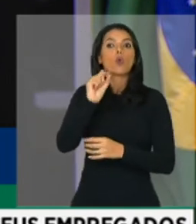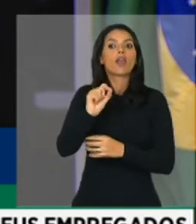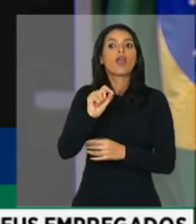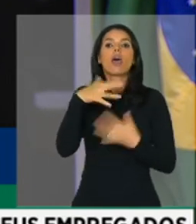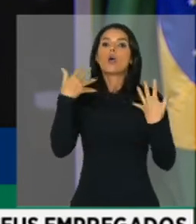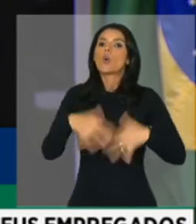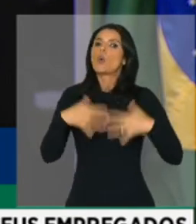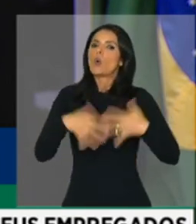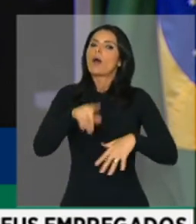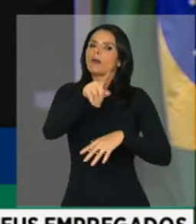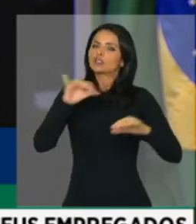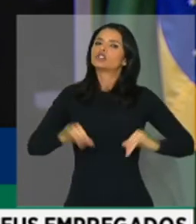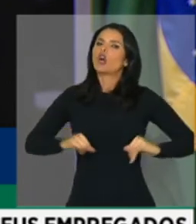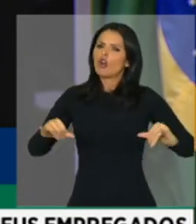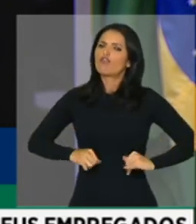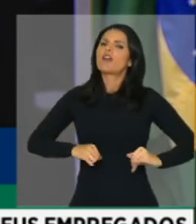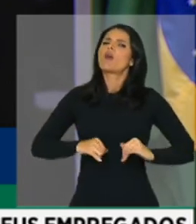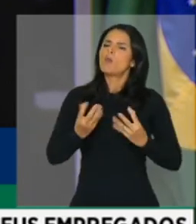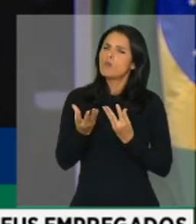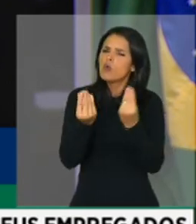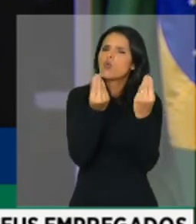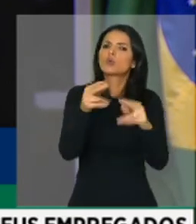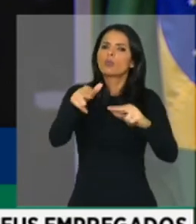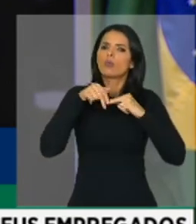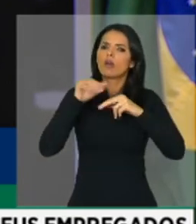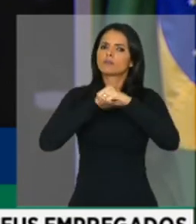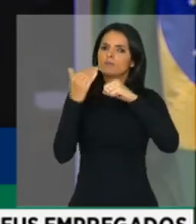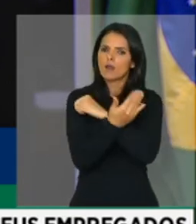BRASIL... FOI IMPACTADA FOI IMPACTADA SIGNIFICATIVAMENTE PELA PANDEMIA. HAVENDO O FECHAMENTO DEFINITIVO DE